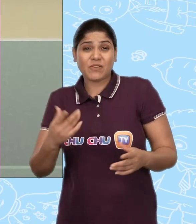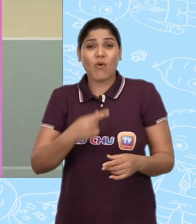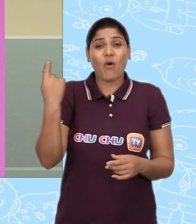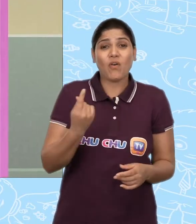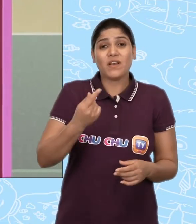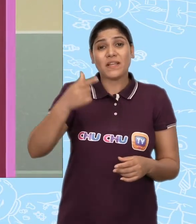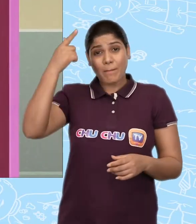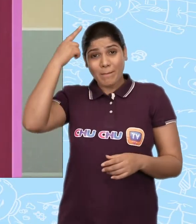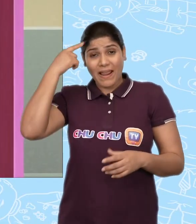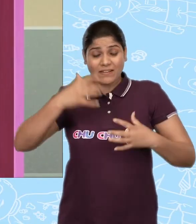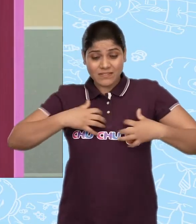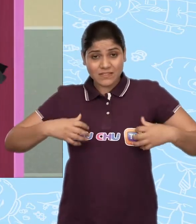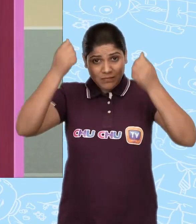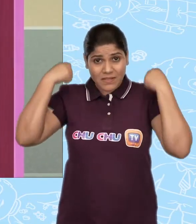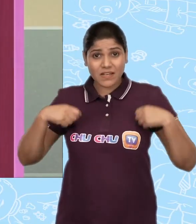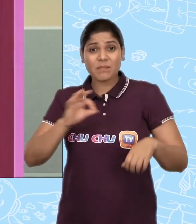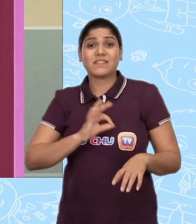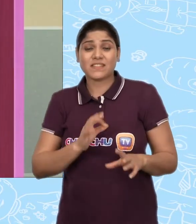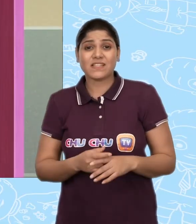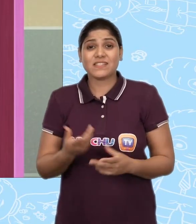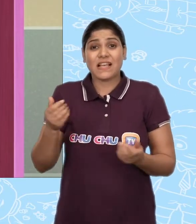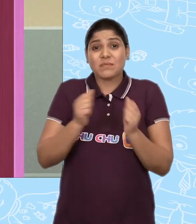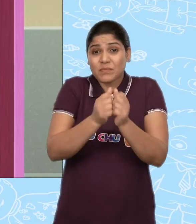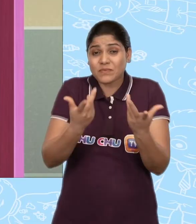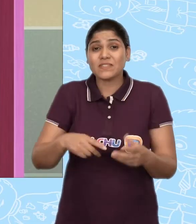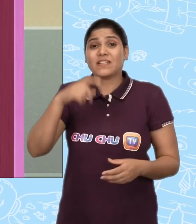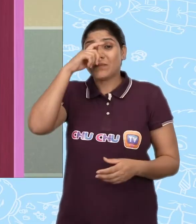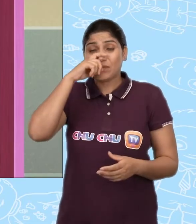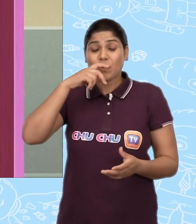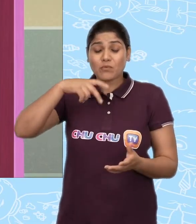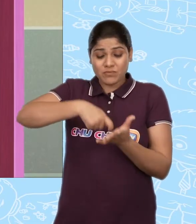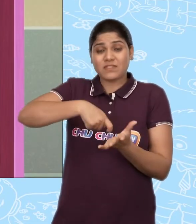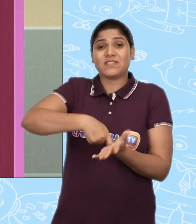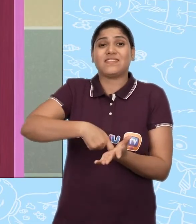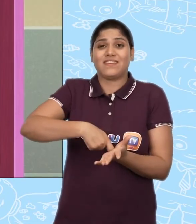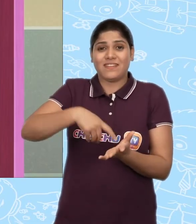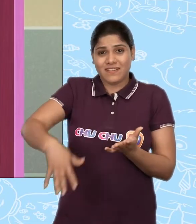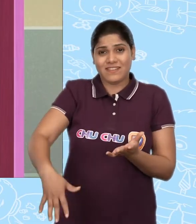वो सिर्फ काली t-shirt पहनना पसंद करता था। और साथ मे होती थी निली jeans।